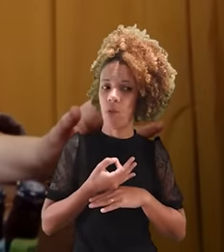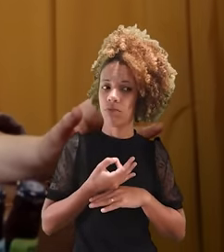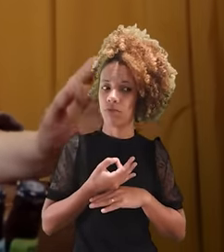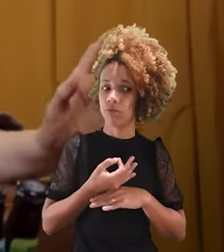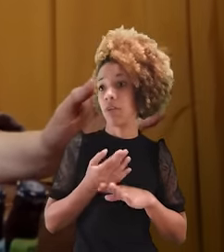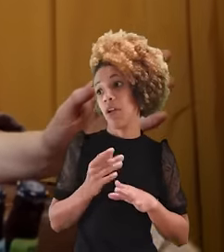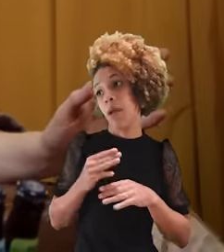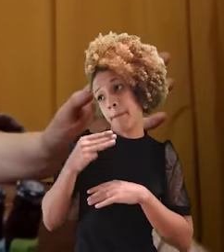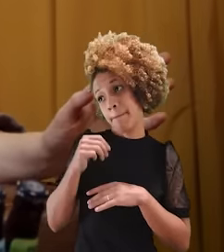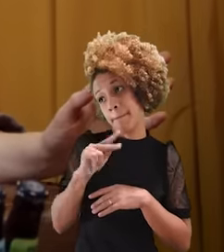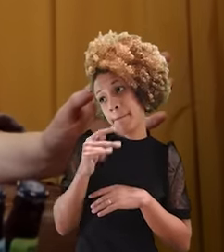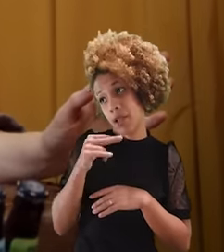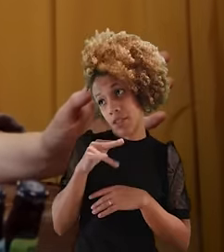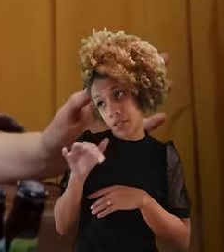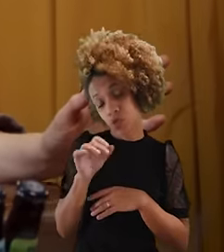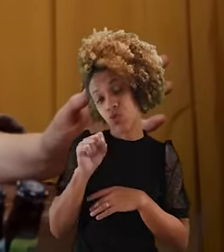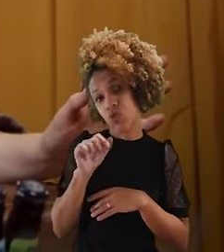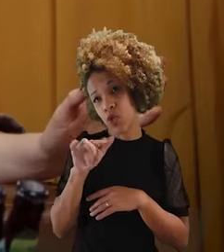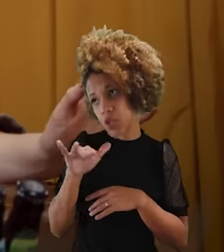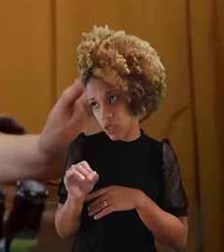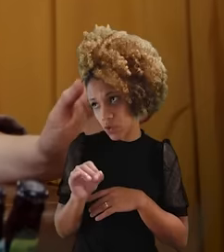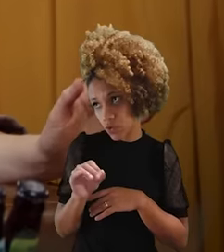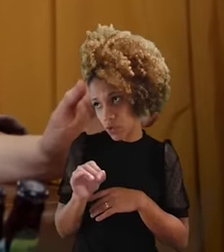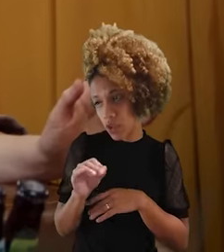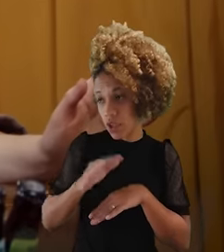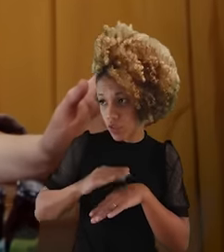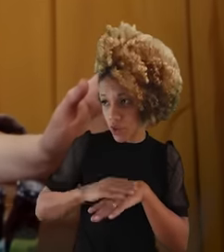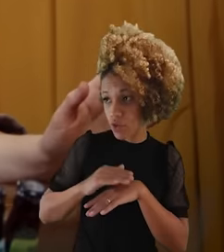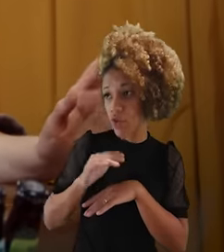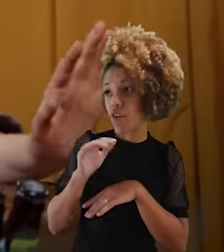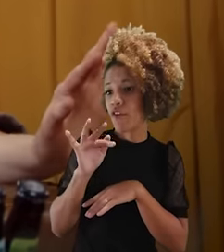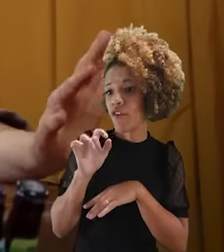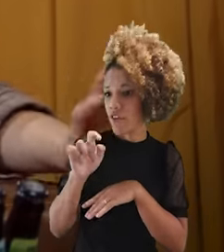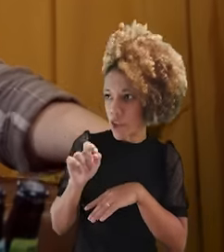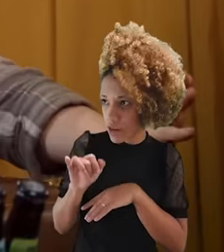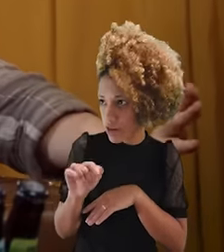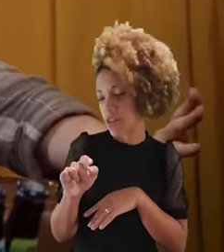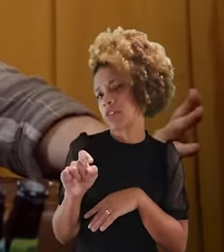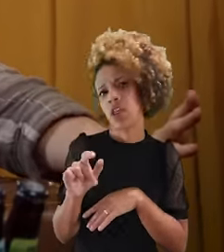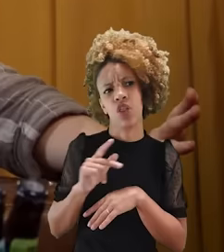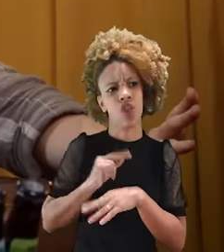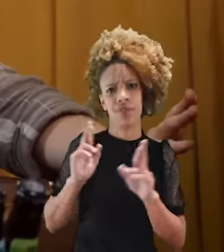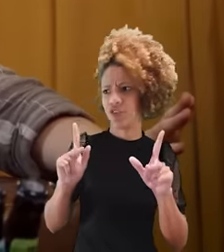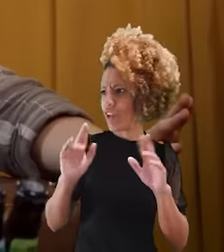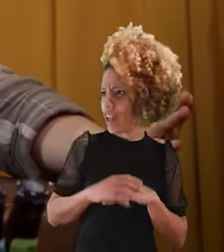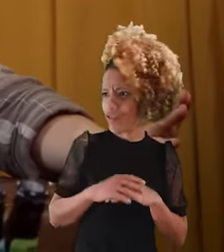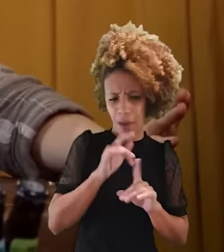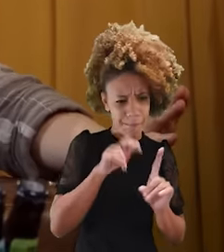o Mateus Solano fazendo Félix e se fosse o Fábio porch fazendo seria outro outro personagem Porque